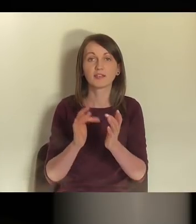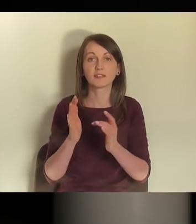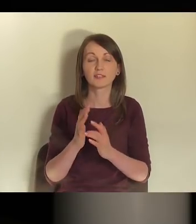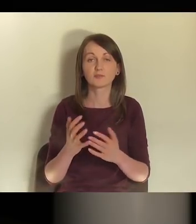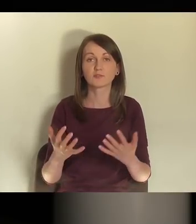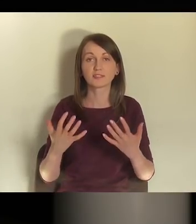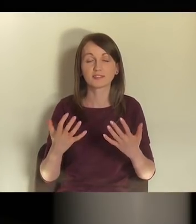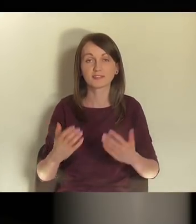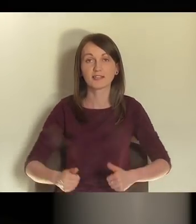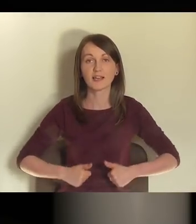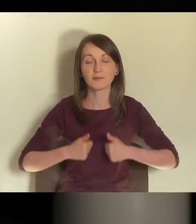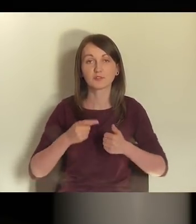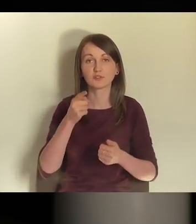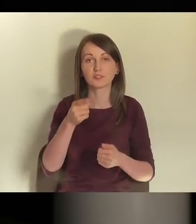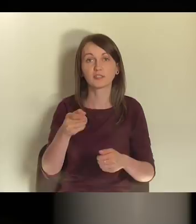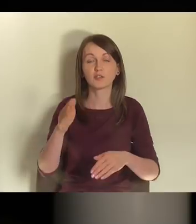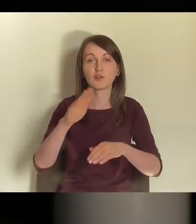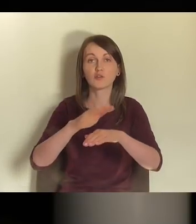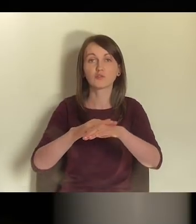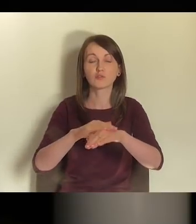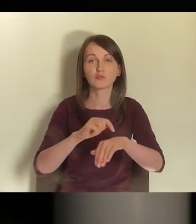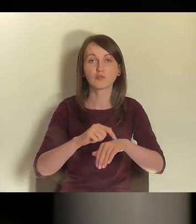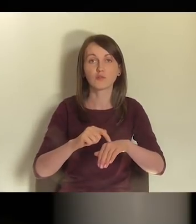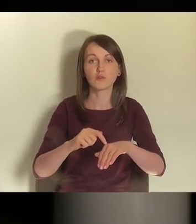Zachęca cię, żebyś dotknął tych ran.